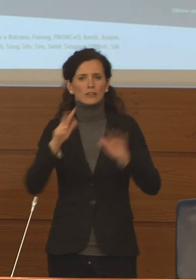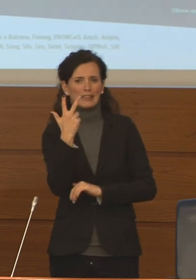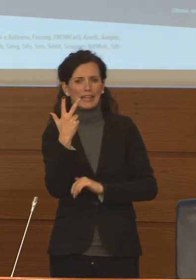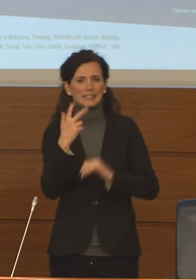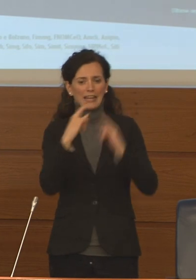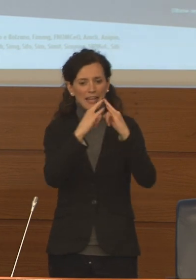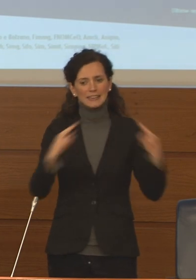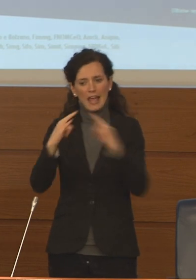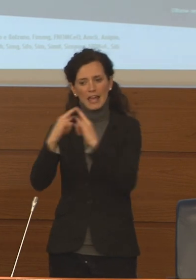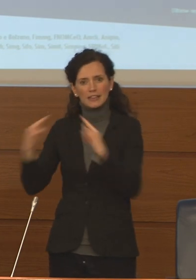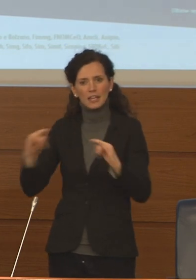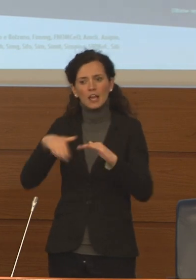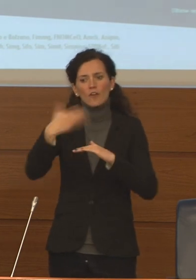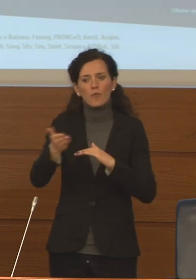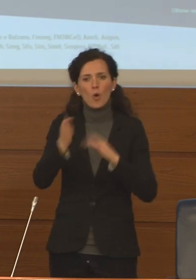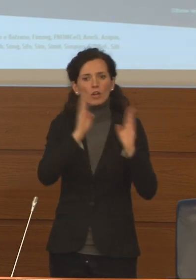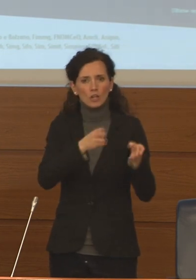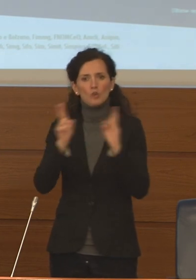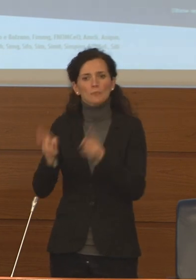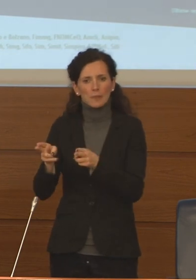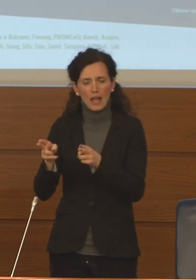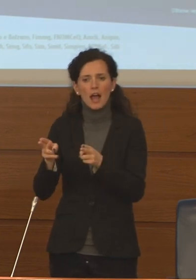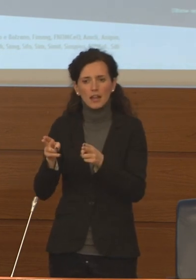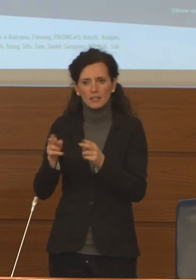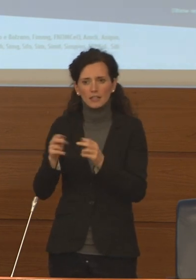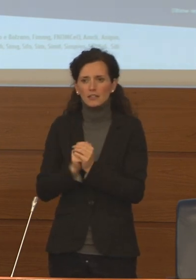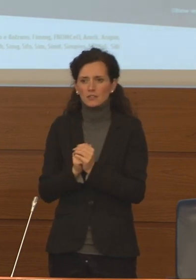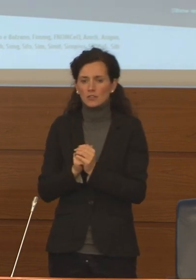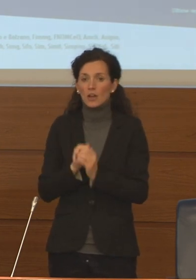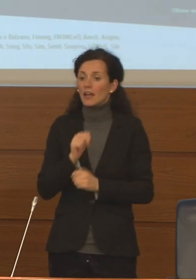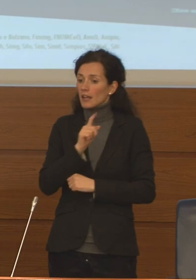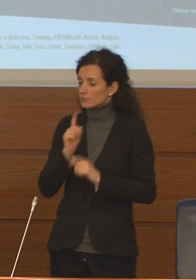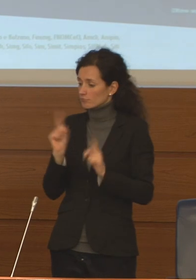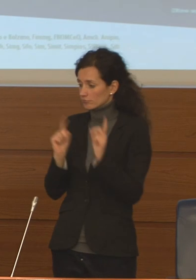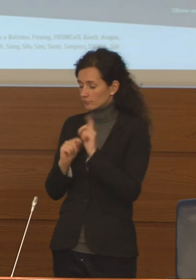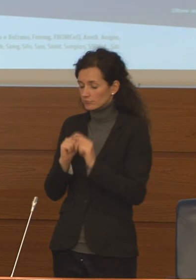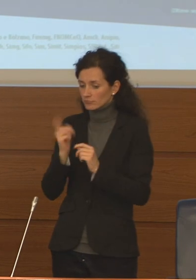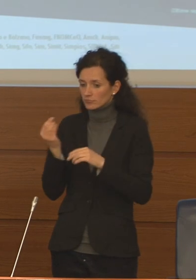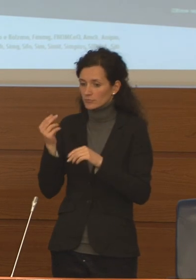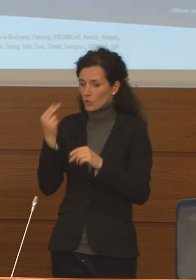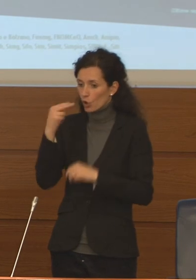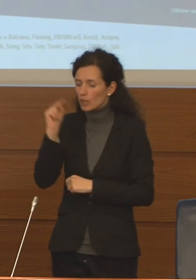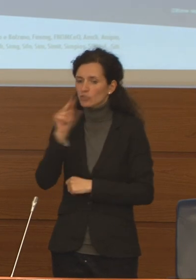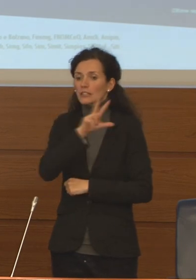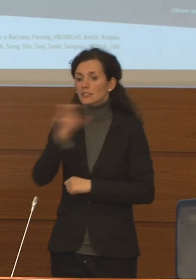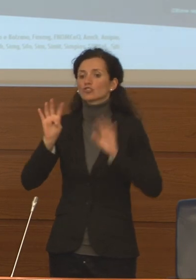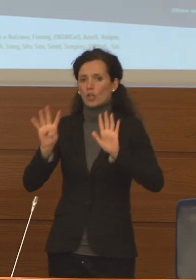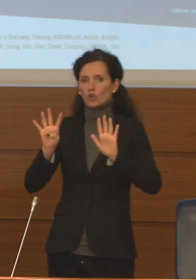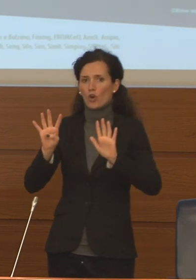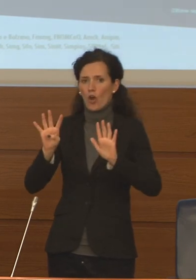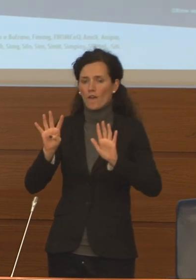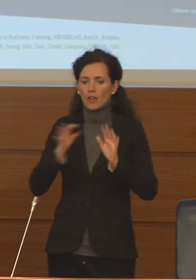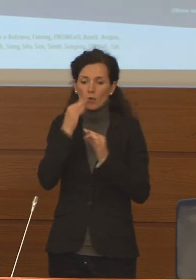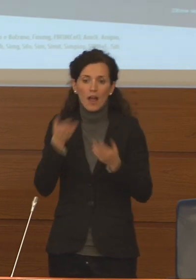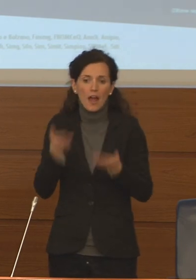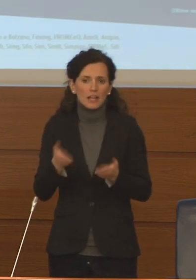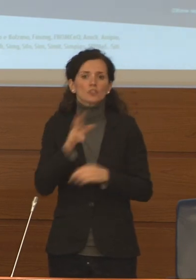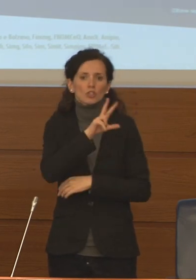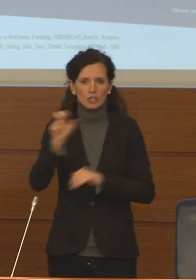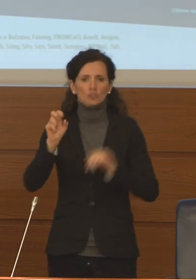avevamo, sono le strutture di pre-triage, adesso siamo a 309, le strutture che